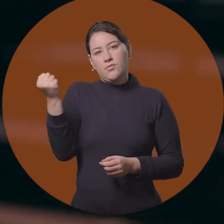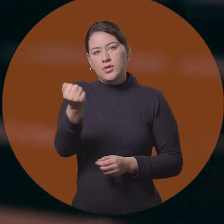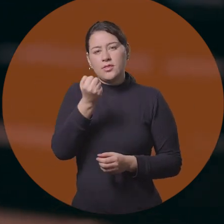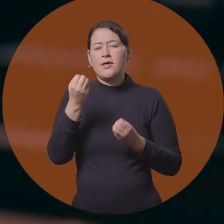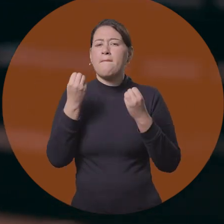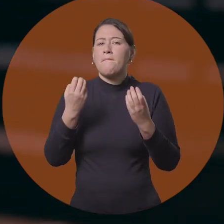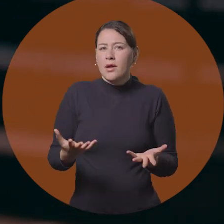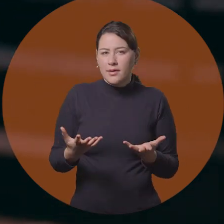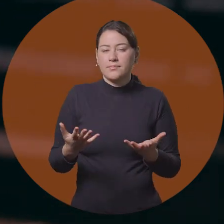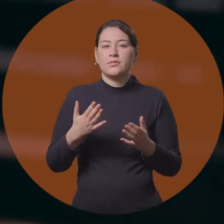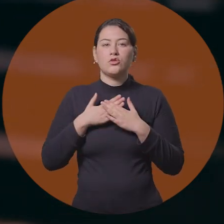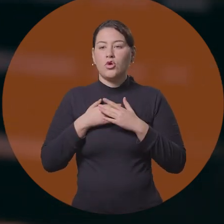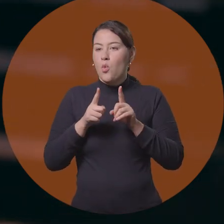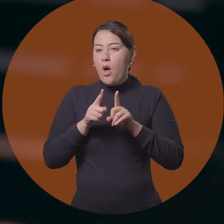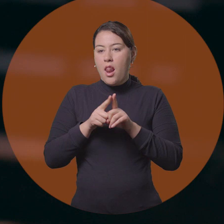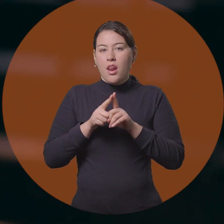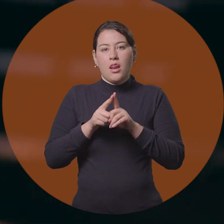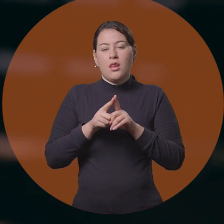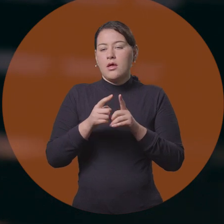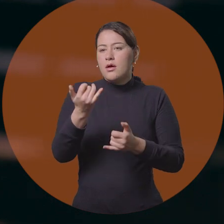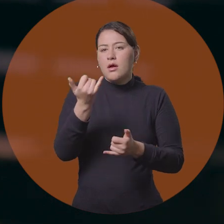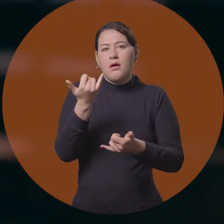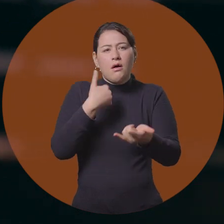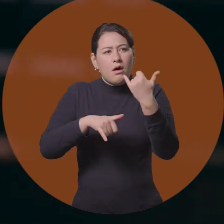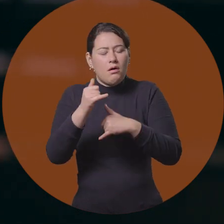¿Por qué? Porque yo estoy expuesto a tanta cantidad de información